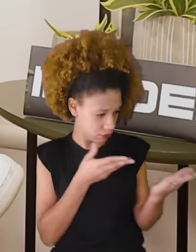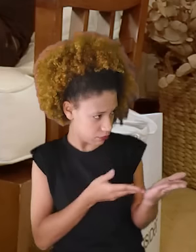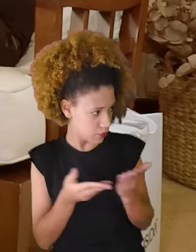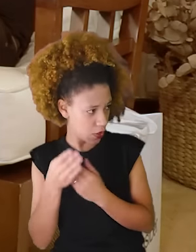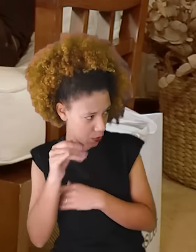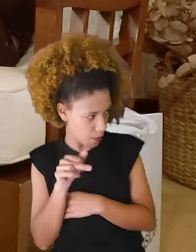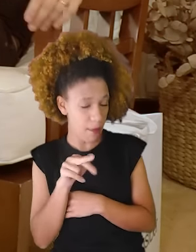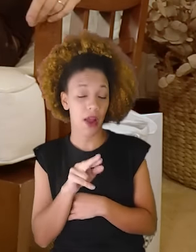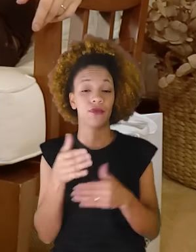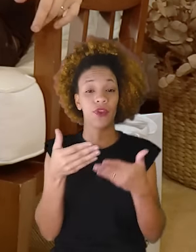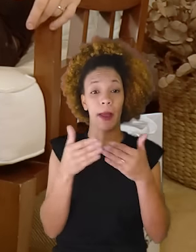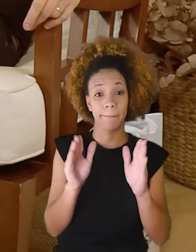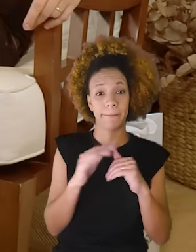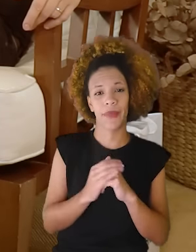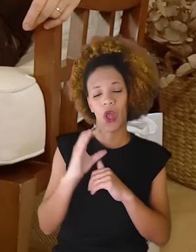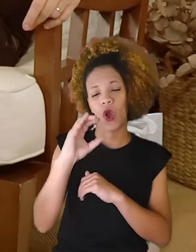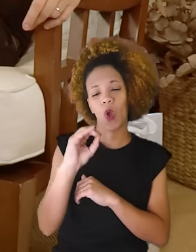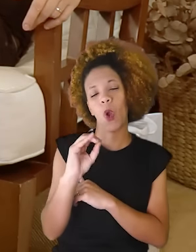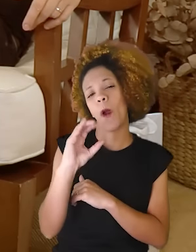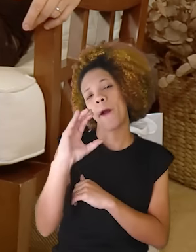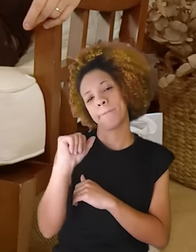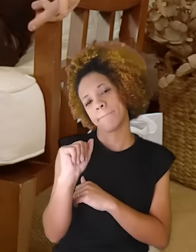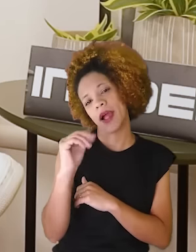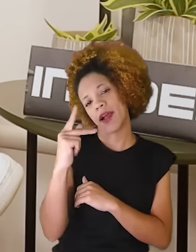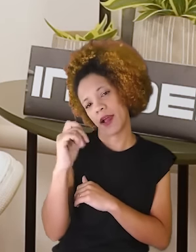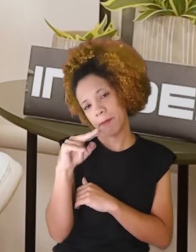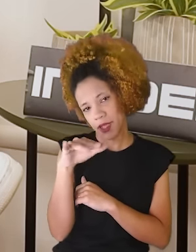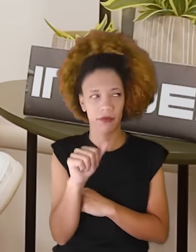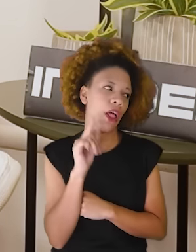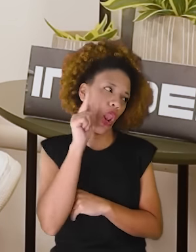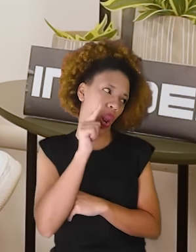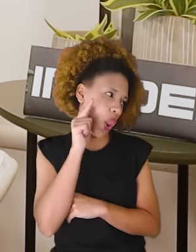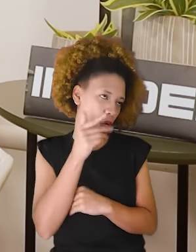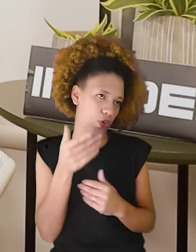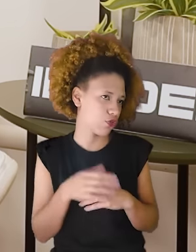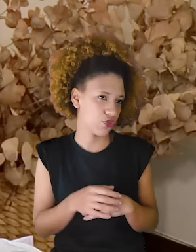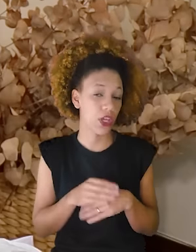pô pra galera conhecer é tô abrindo um bar na em Copacabana também Lógico né É vai trair dentro do